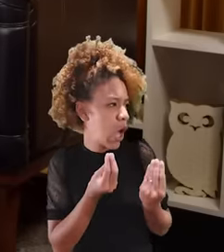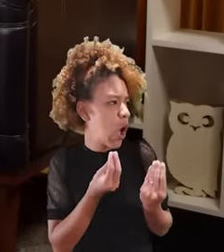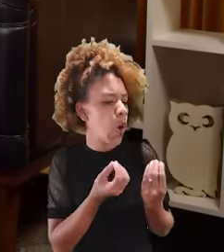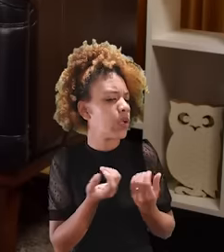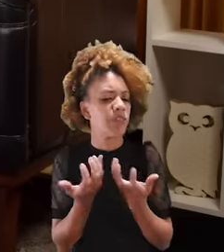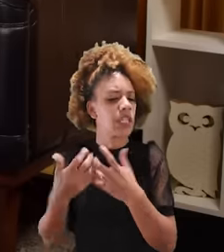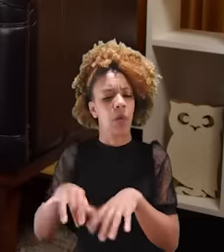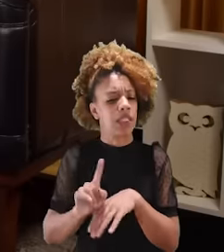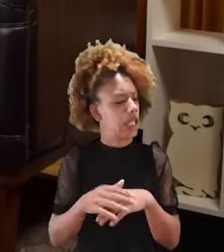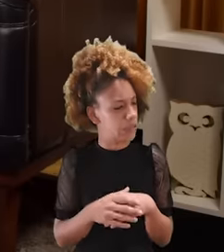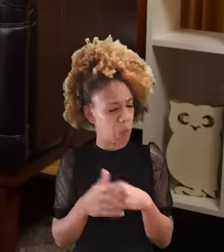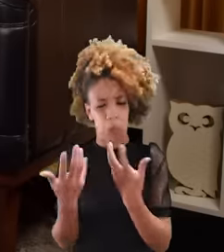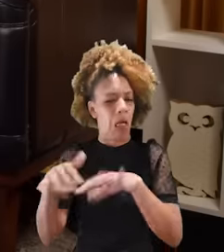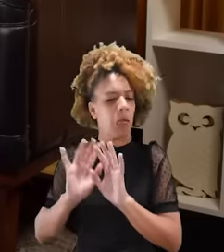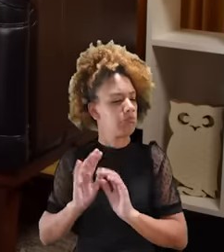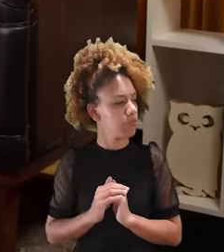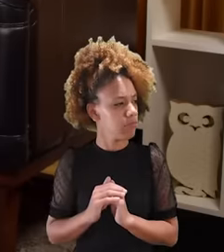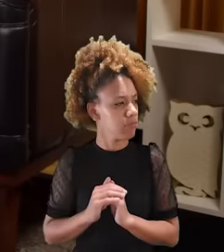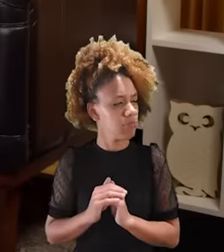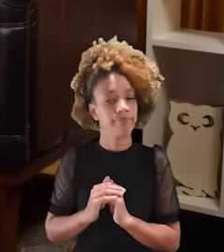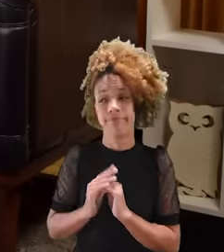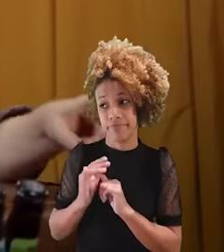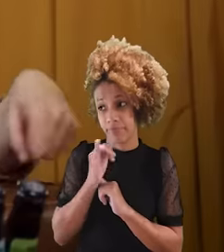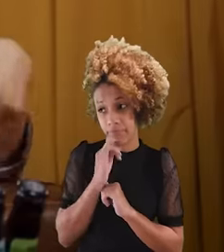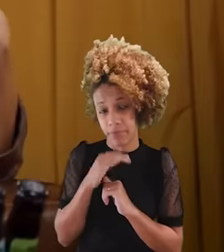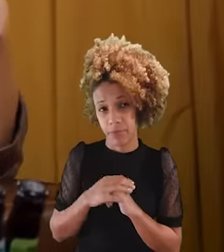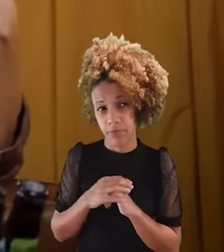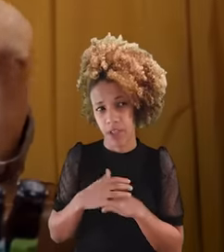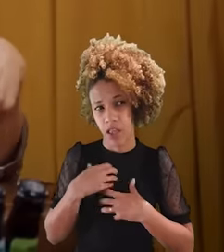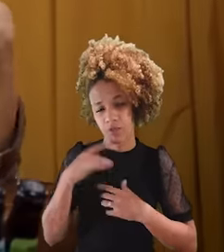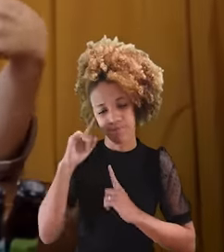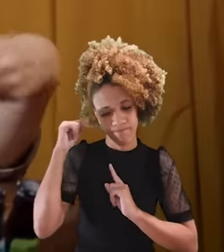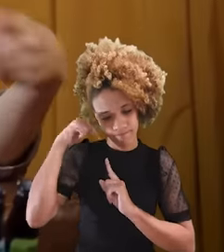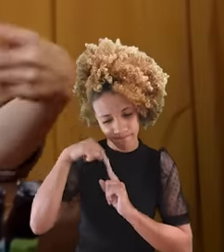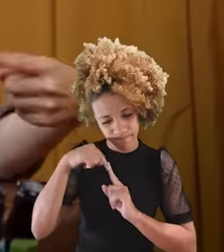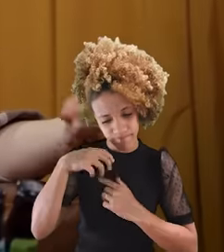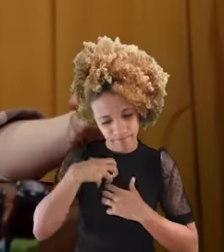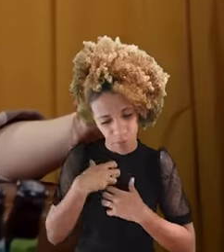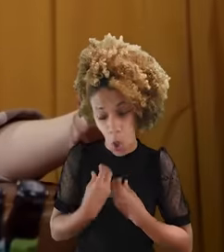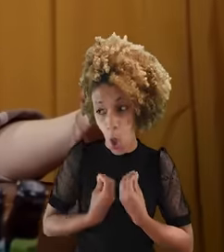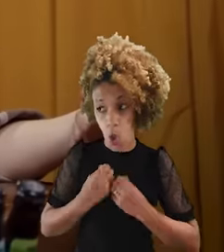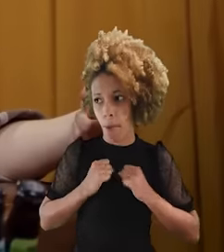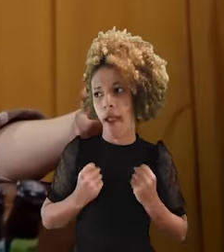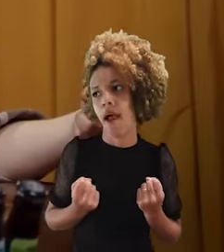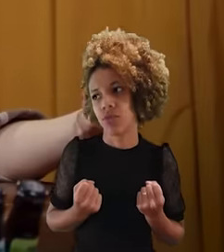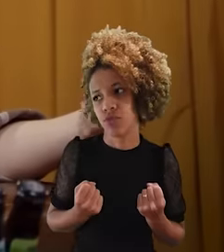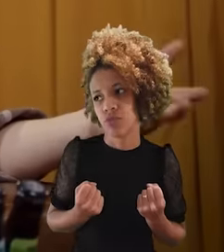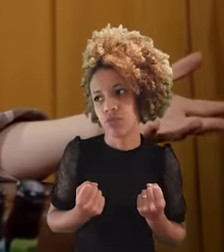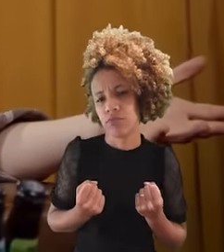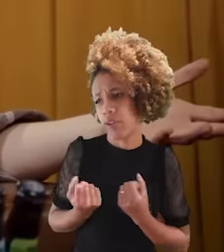um não eu eu eu ouço meu meu organismo meu sistema como é que ele reage então é igual quando você vai